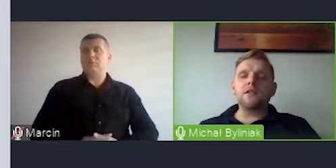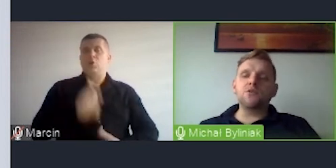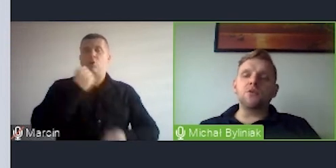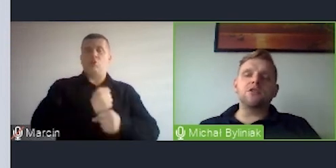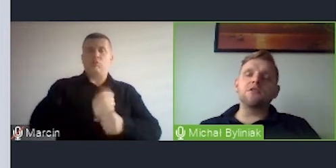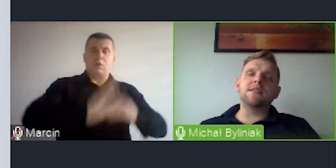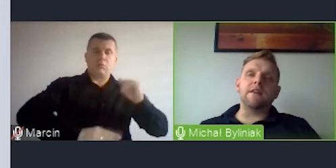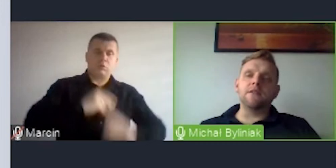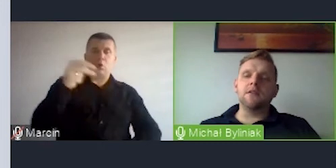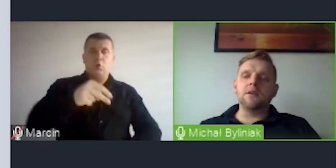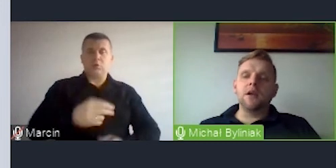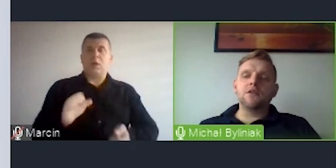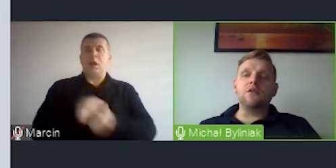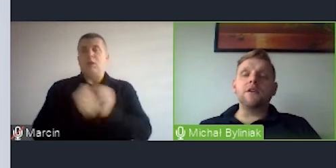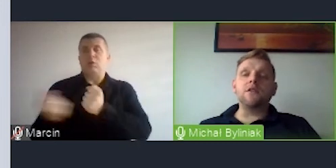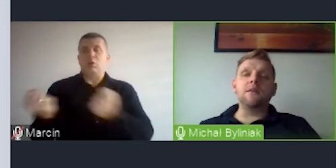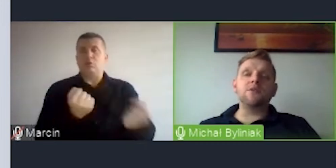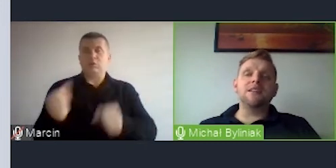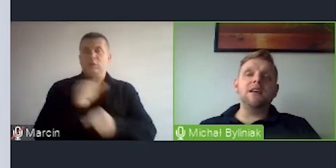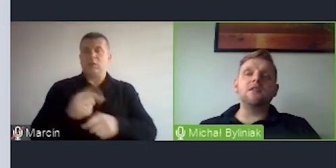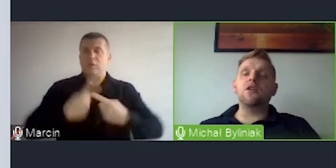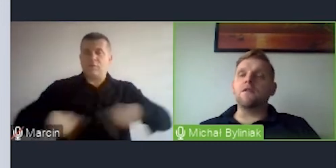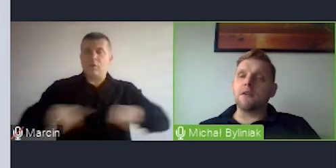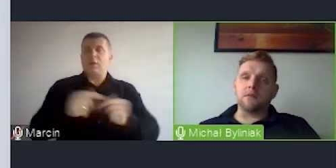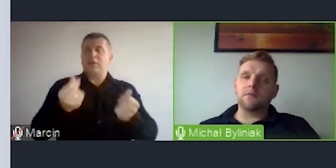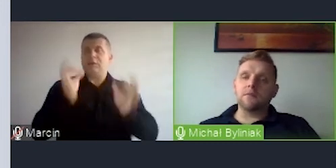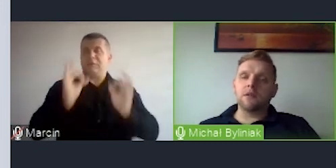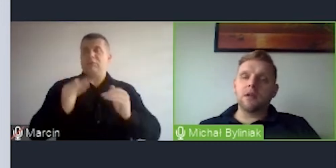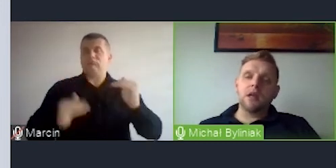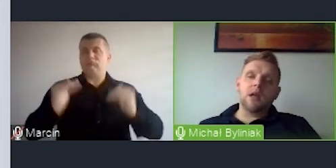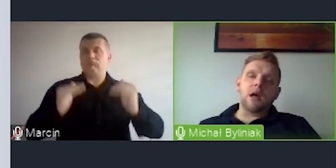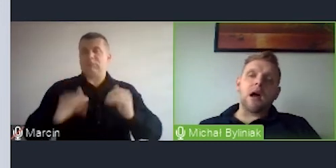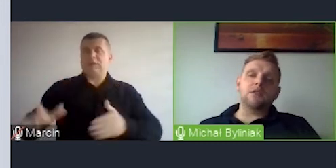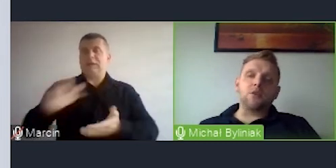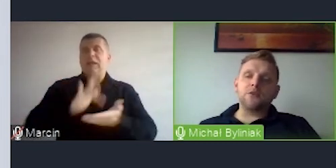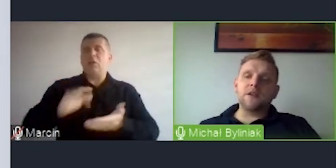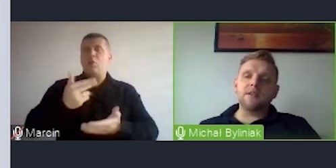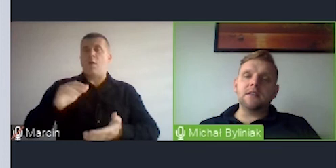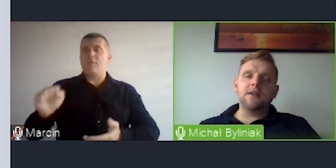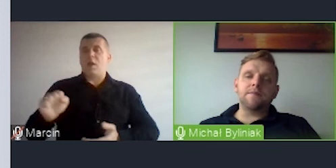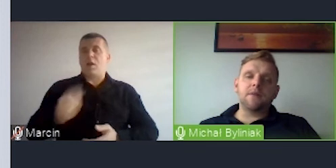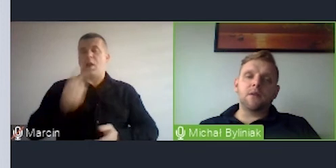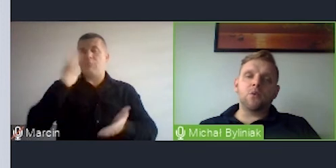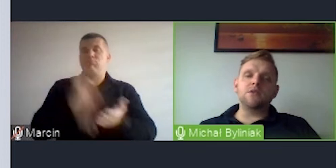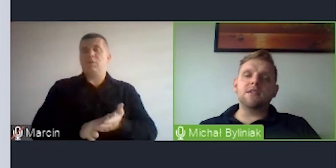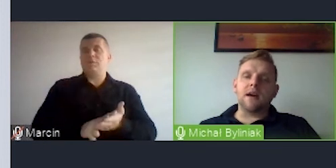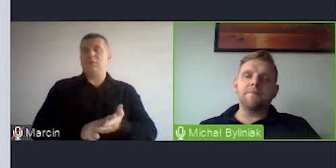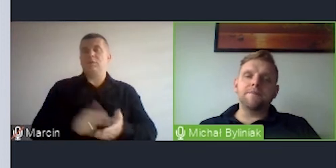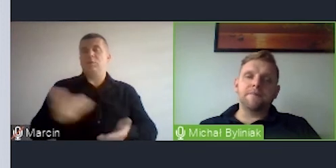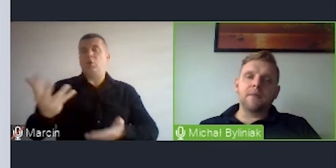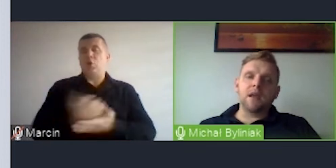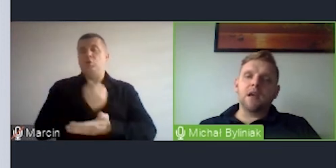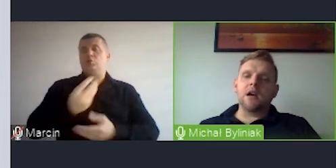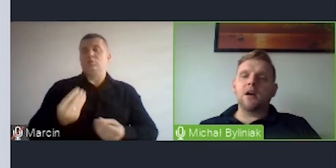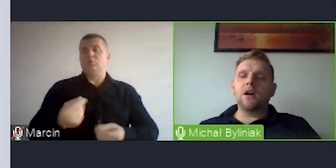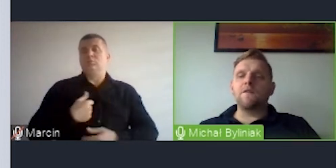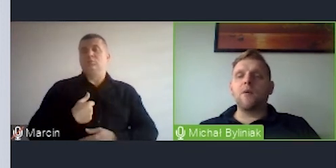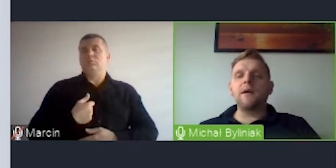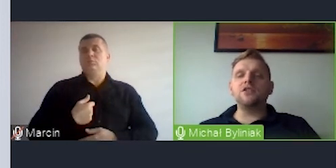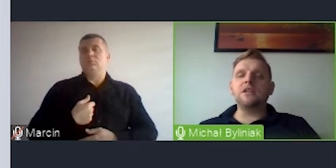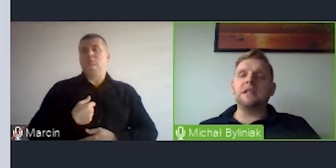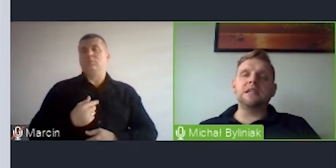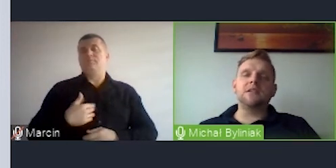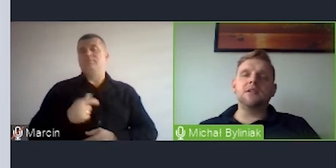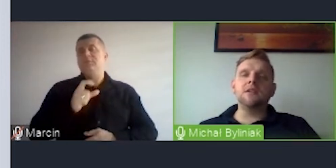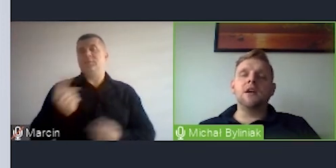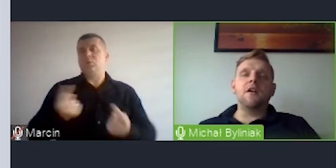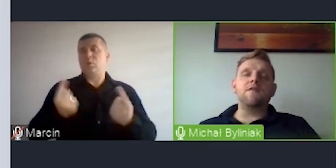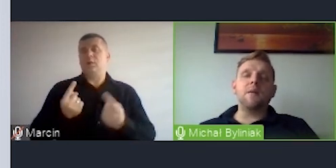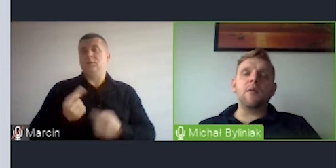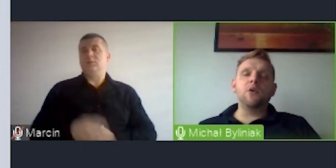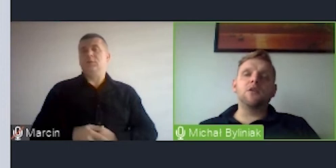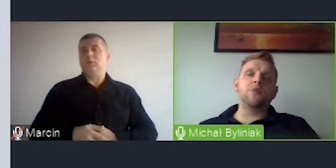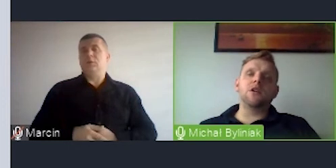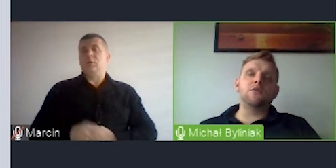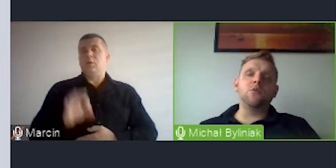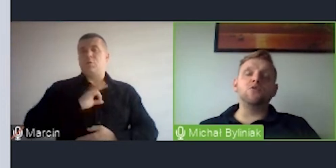usługi czy dostawy są wykonane po cenie rynkowej, a to potwierdzenie uzyskam w momencie kiedy w ramach mojego projektu